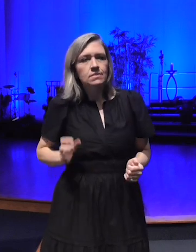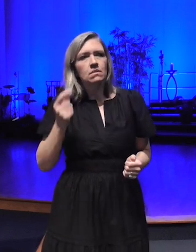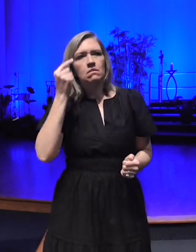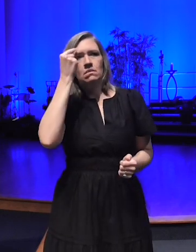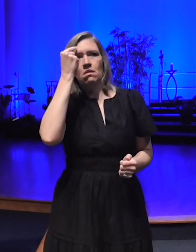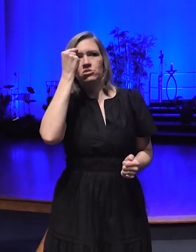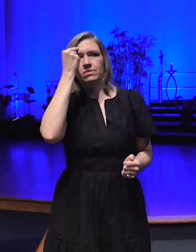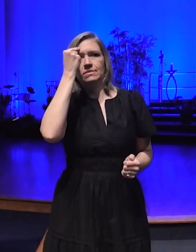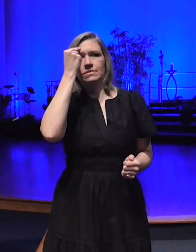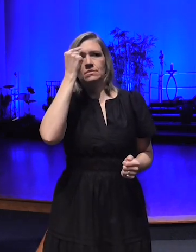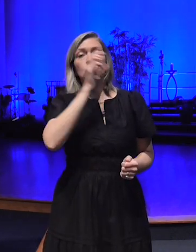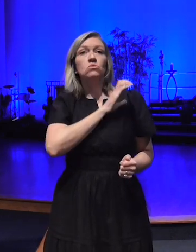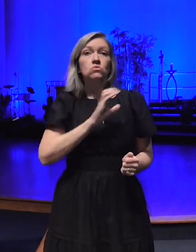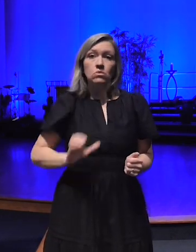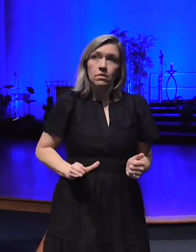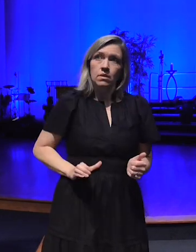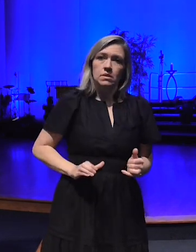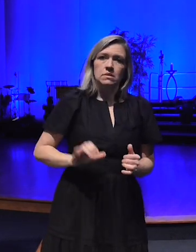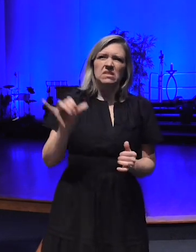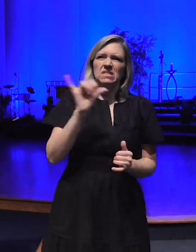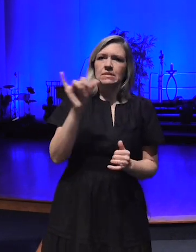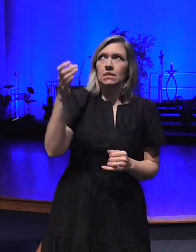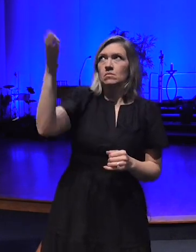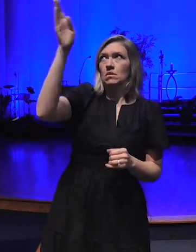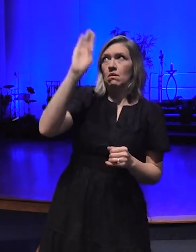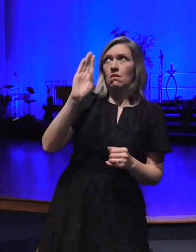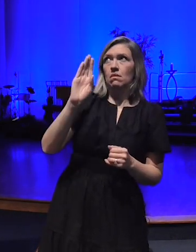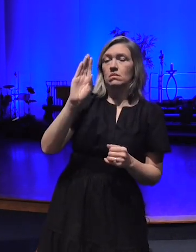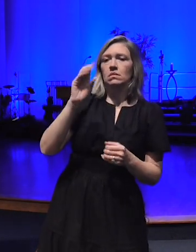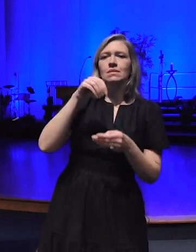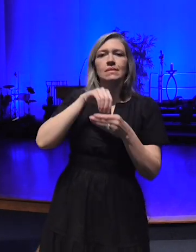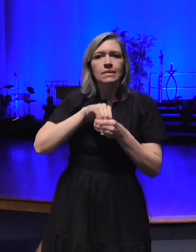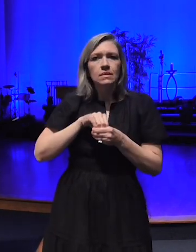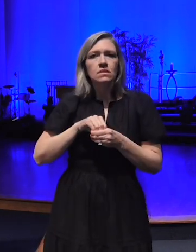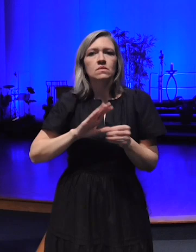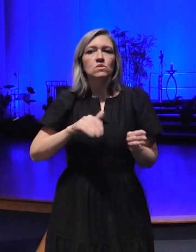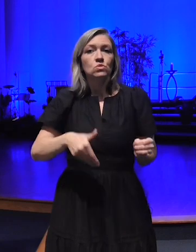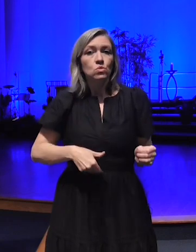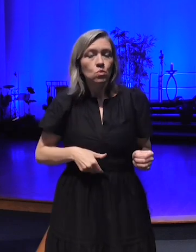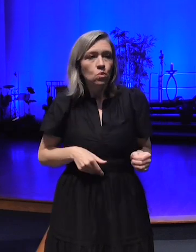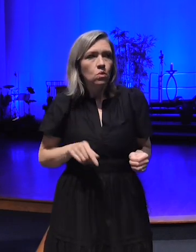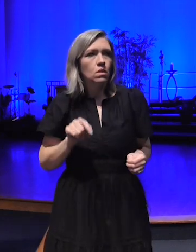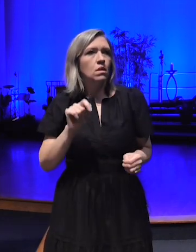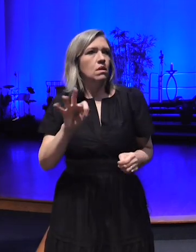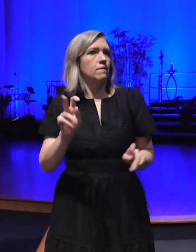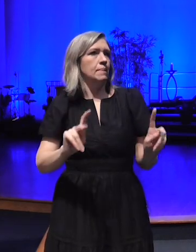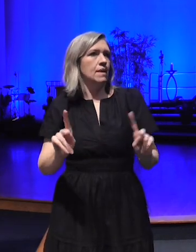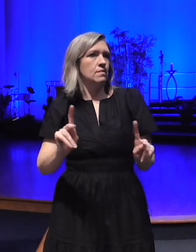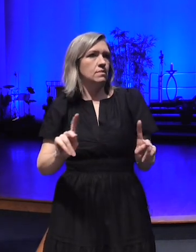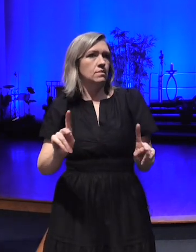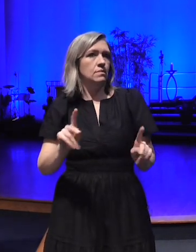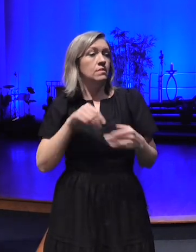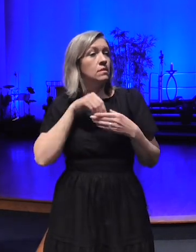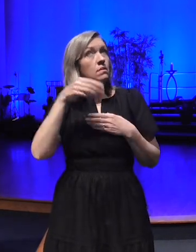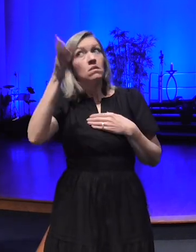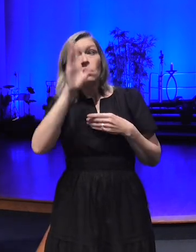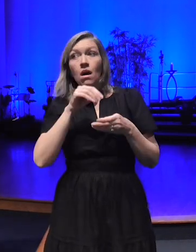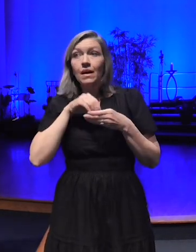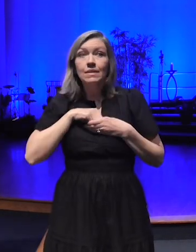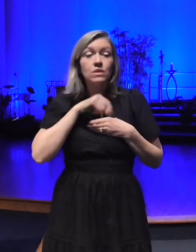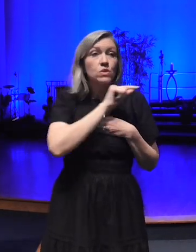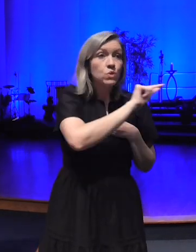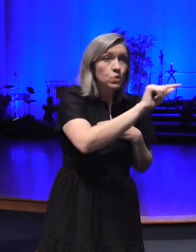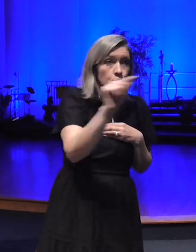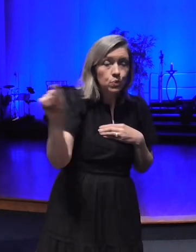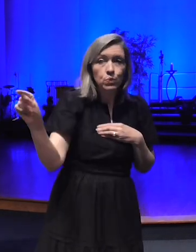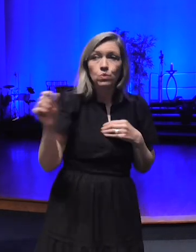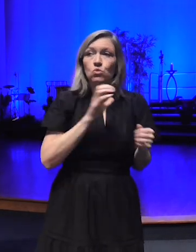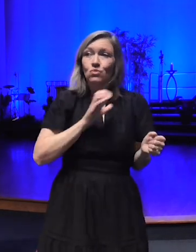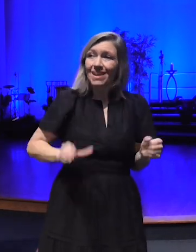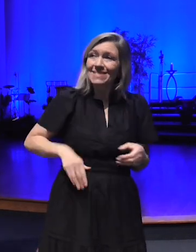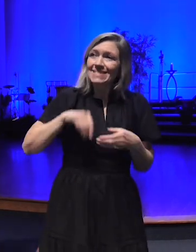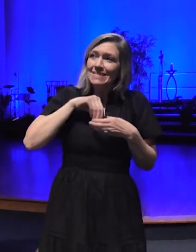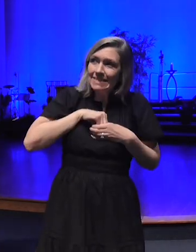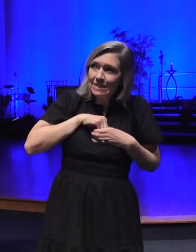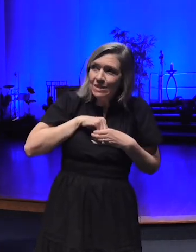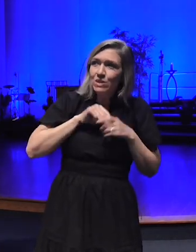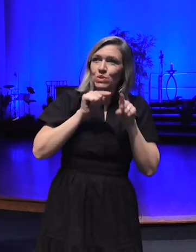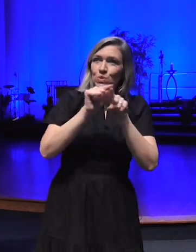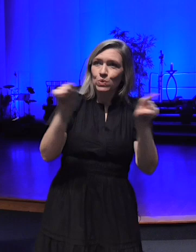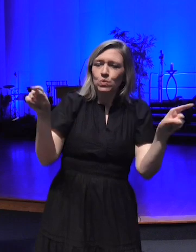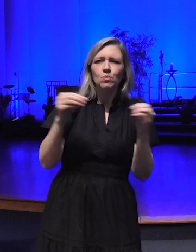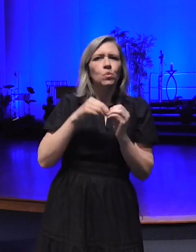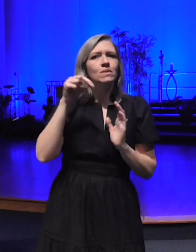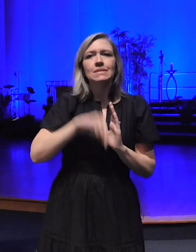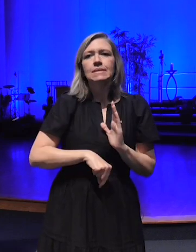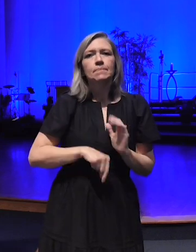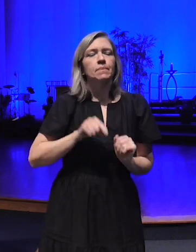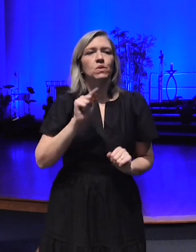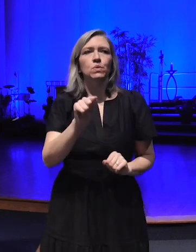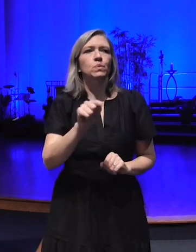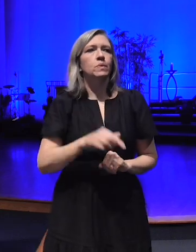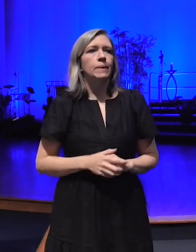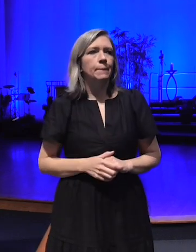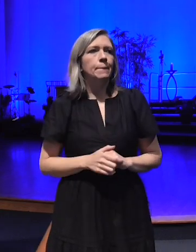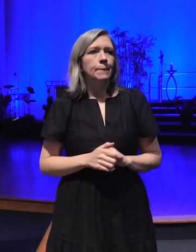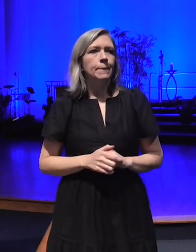Dios en el alma del hombre. Dios en ti. Cristo en ti. Hay un más profundo. descubrirlo es de lo que se